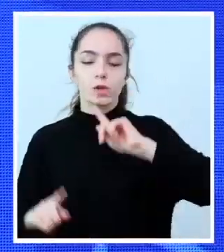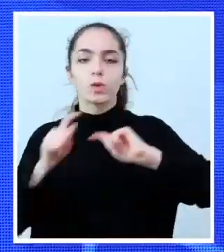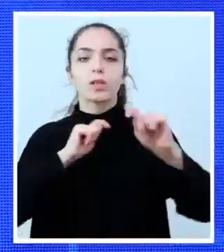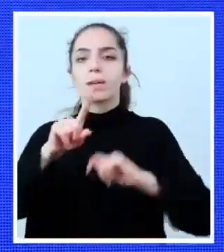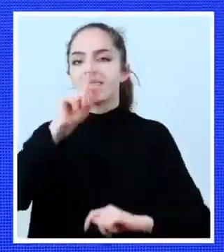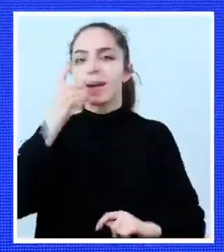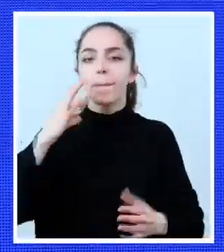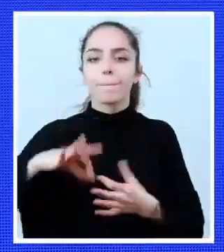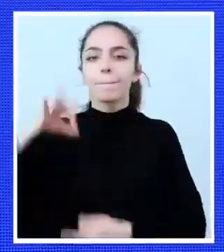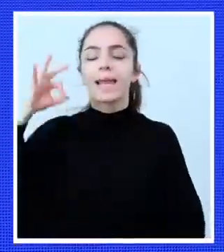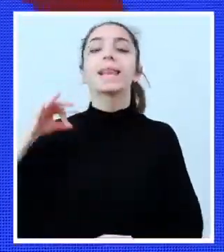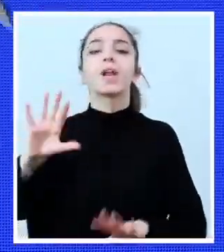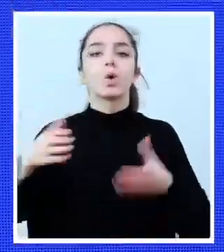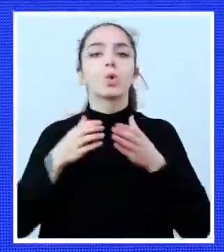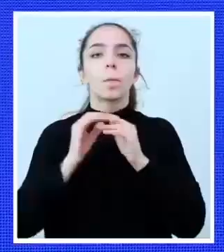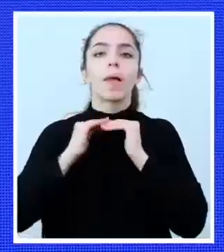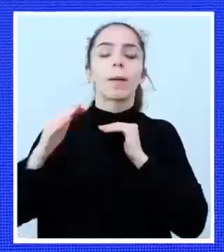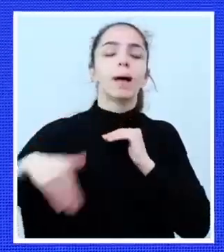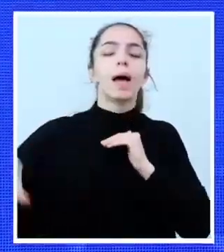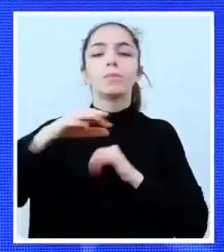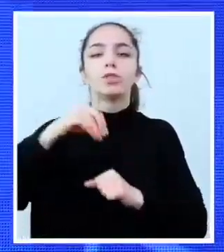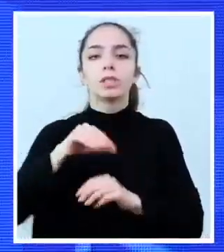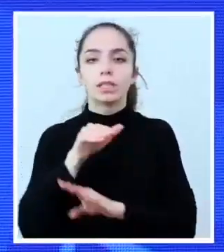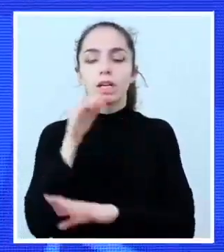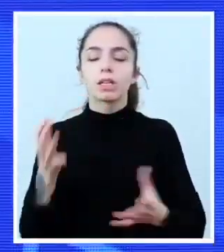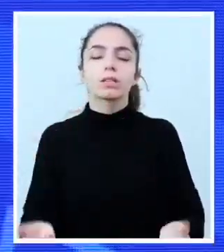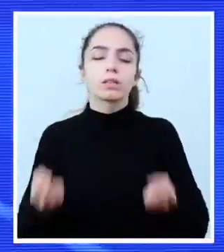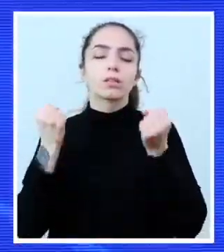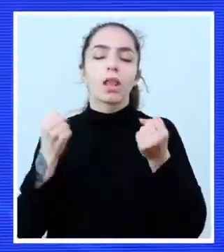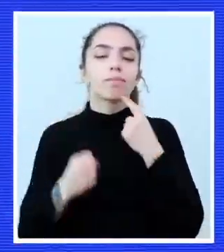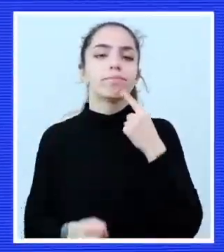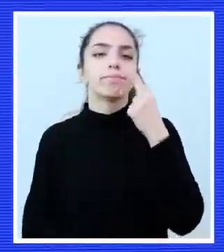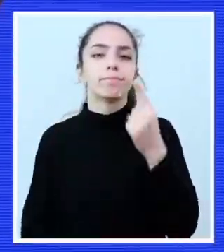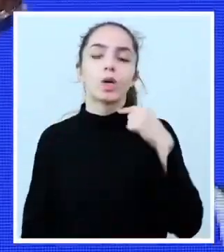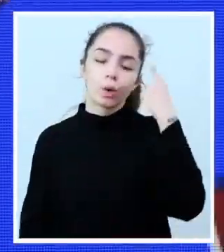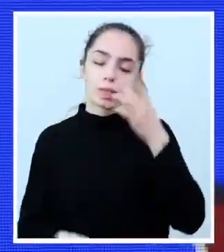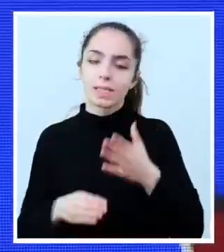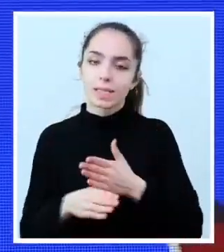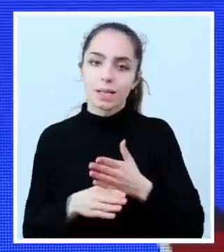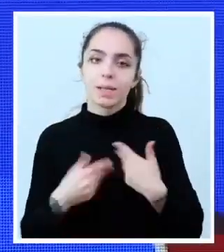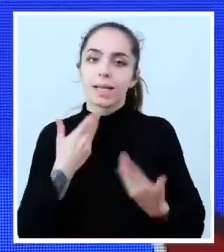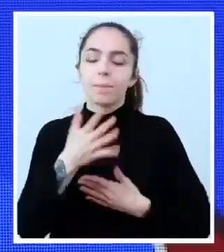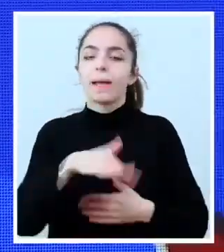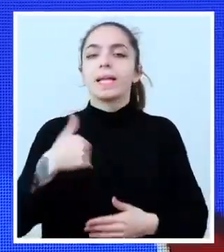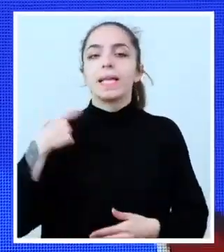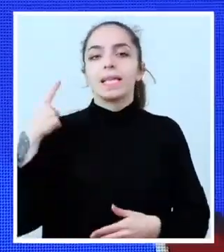İstanbul Sözleşmesi'nin sadece bireyleri değil... toplumumuzu yaşatacağını düşünüyorum. Buna değinmek istedim.